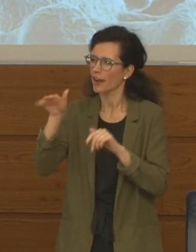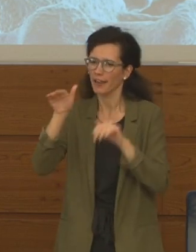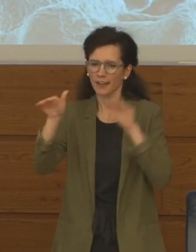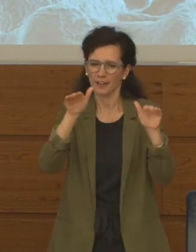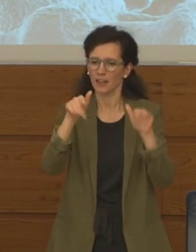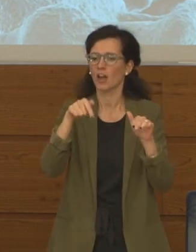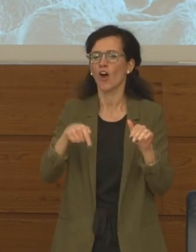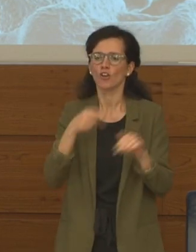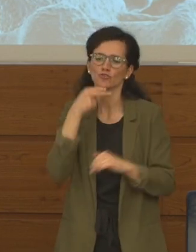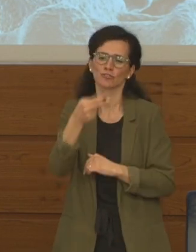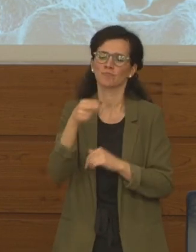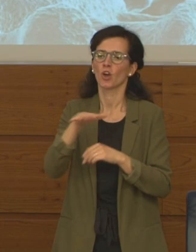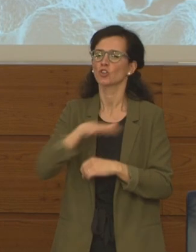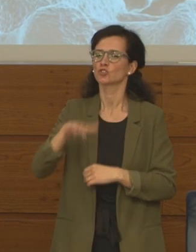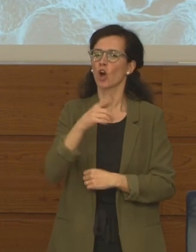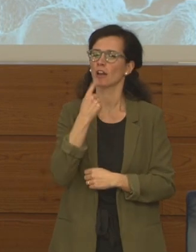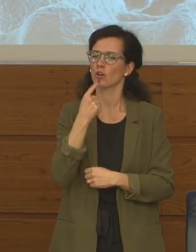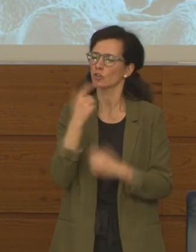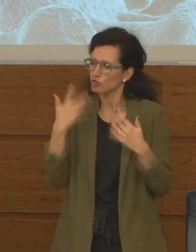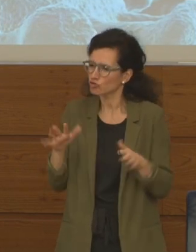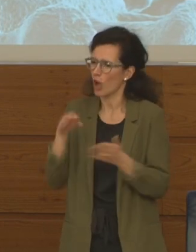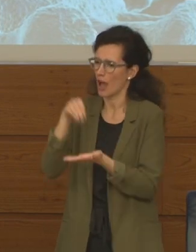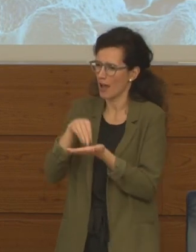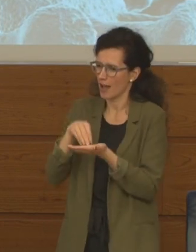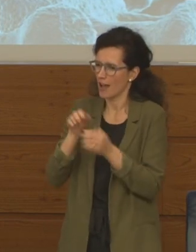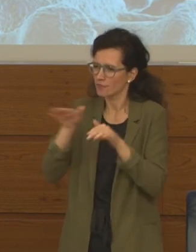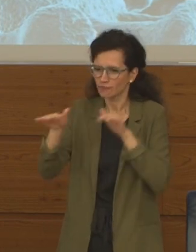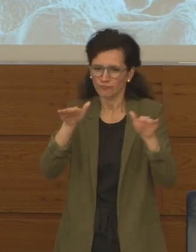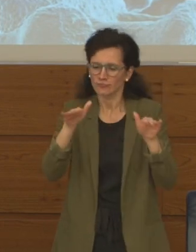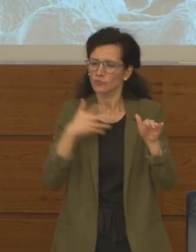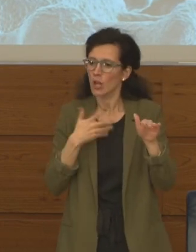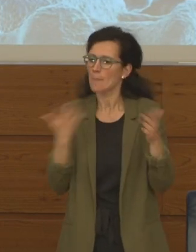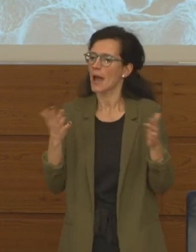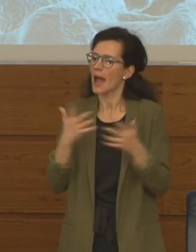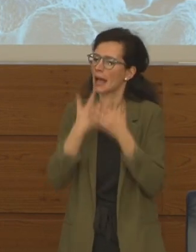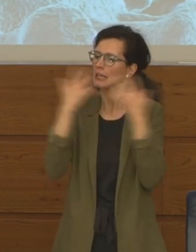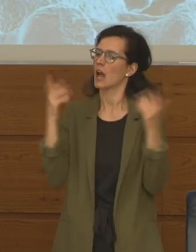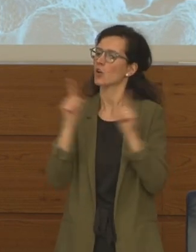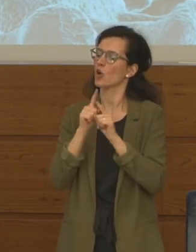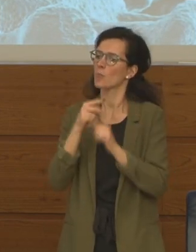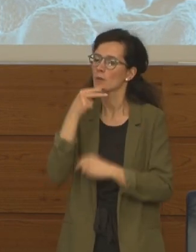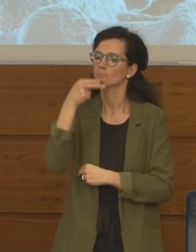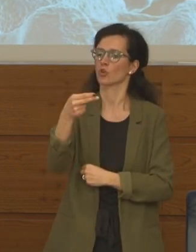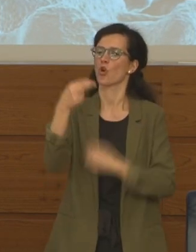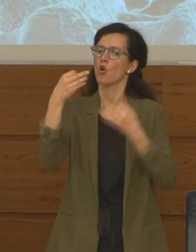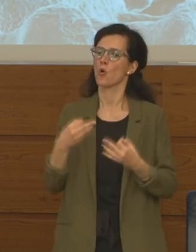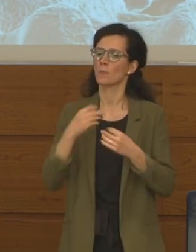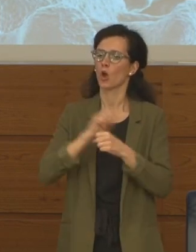chiamiamole così, ma non era evidenziato come coronavirus, cioè è possibile